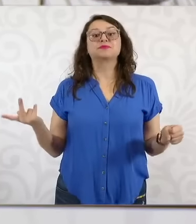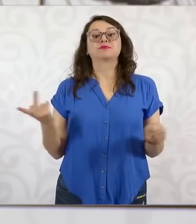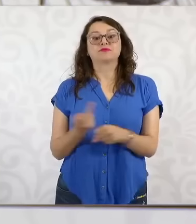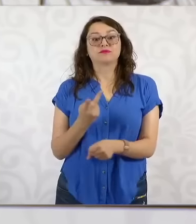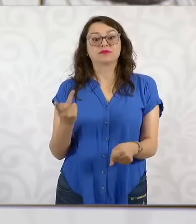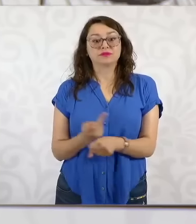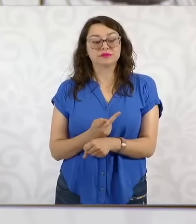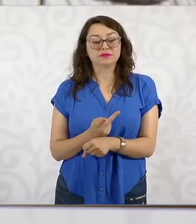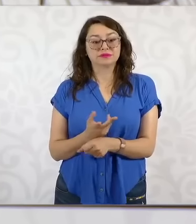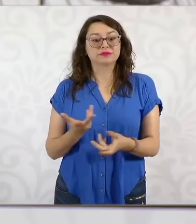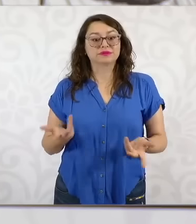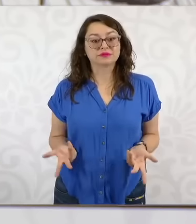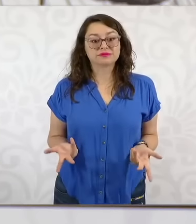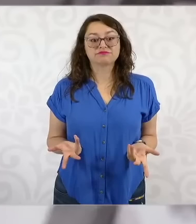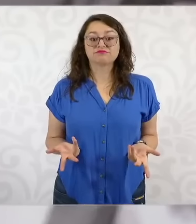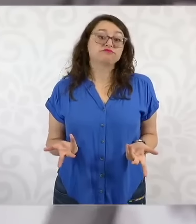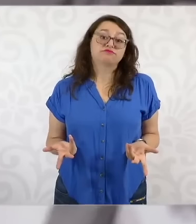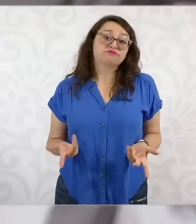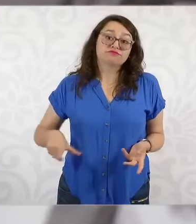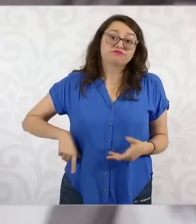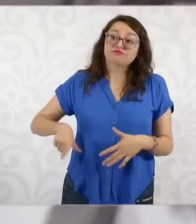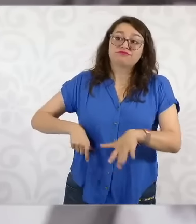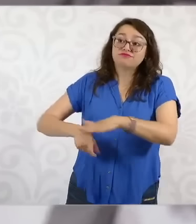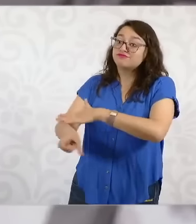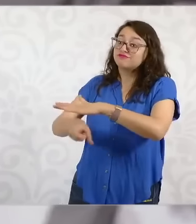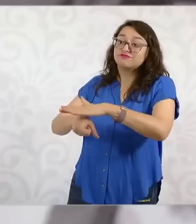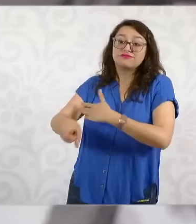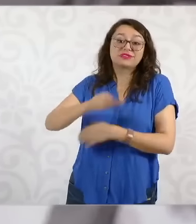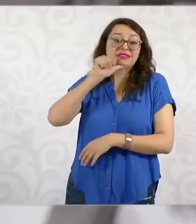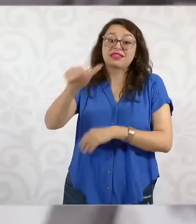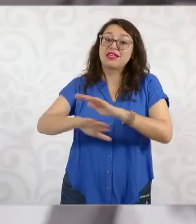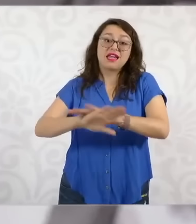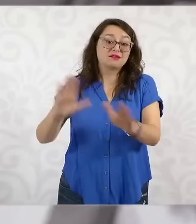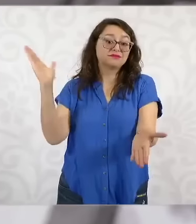porque no andamos en el chayote para ponerlo claro. No le andamos buscando para decir,